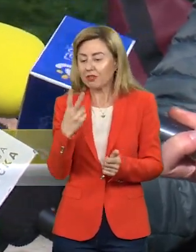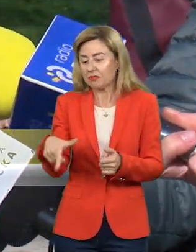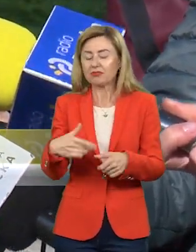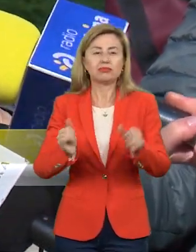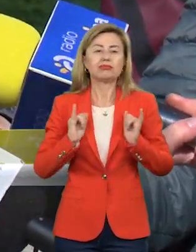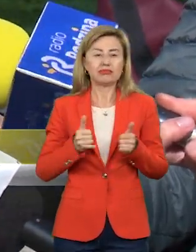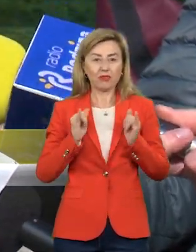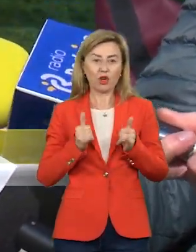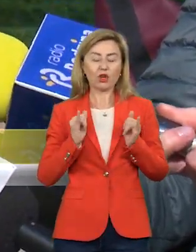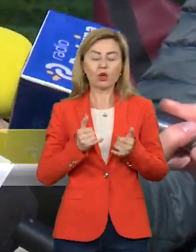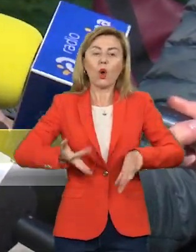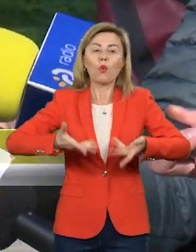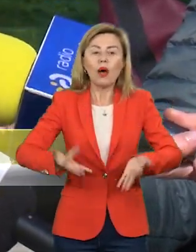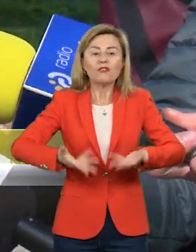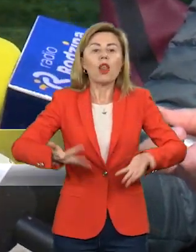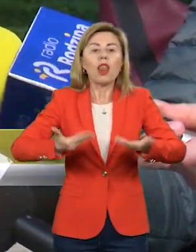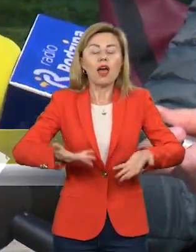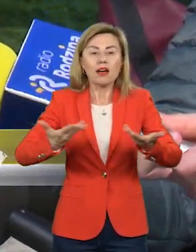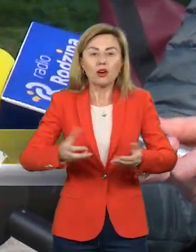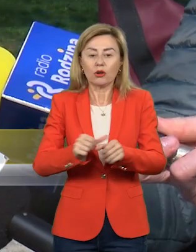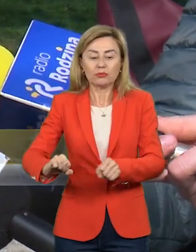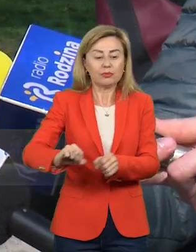Lekko się go prowadzi, jest zwrotny